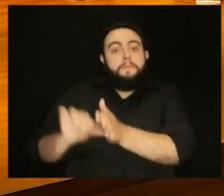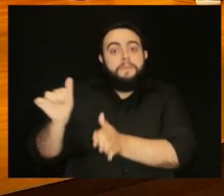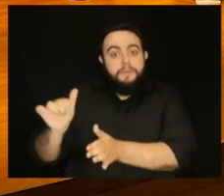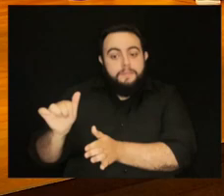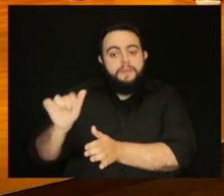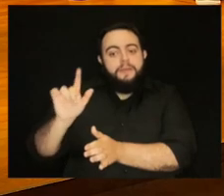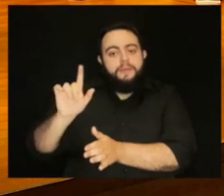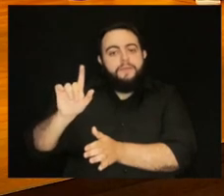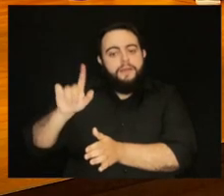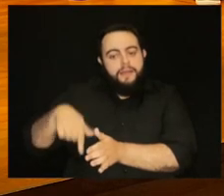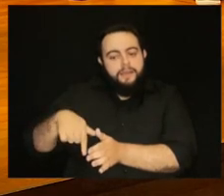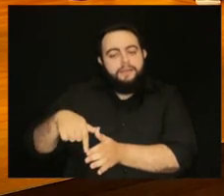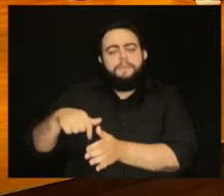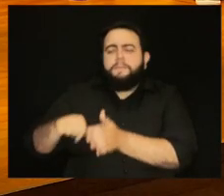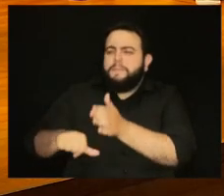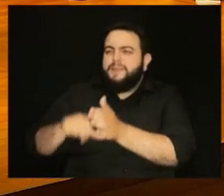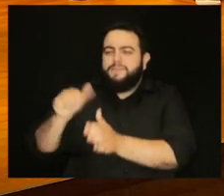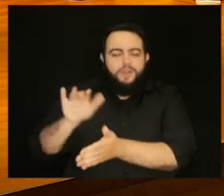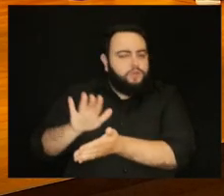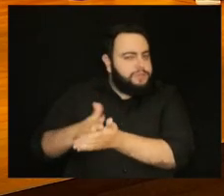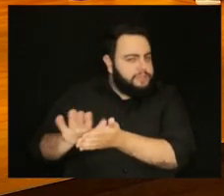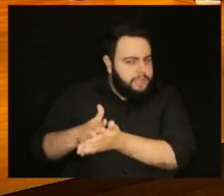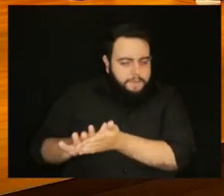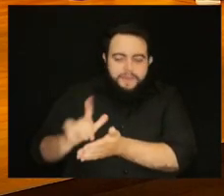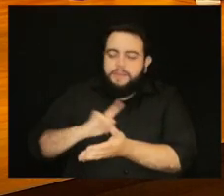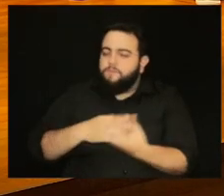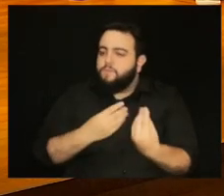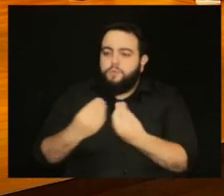o primeiro samba, porque é o primeiro samba que tocou bastante, que todo mundo conheceu que foi